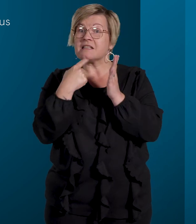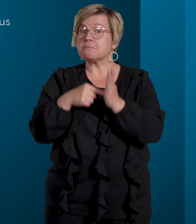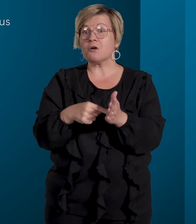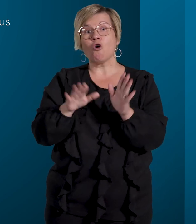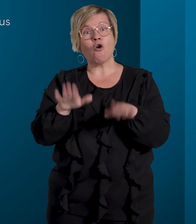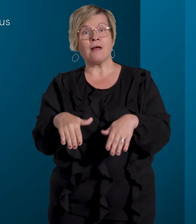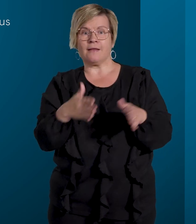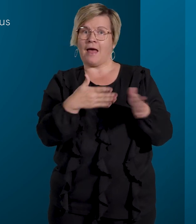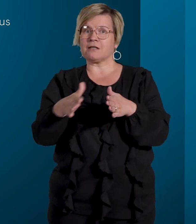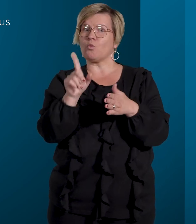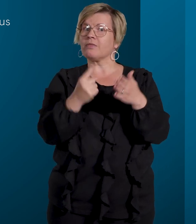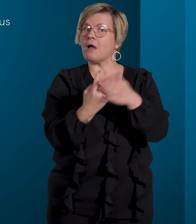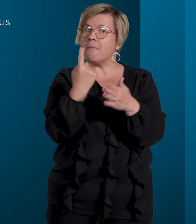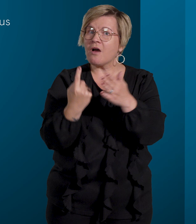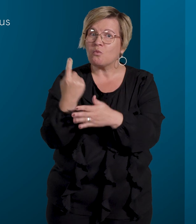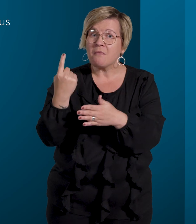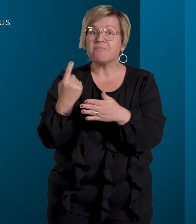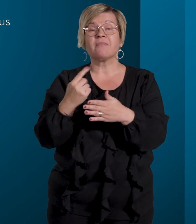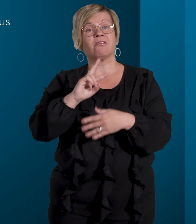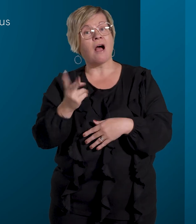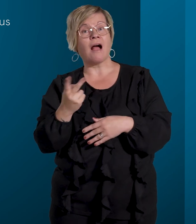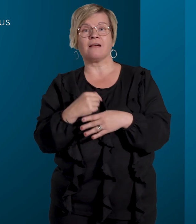Tällainen toiminta voi olla esimerkiksi tapahtumien järjestämistä, -